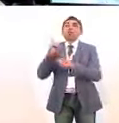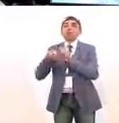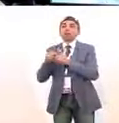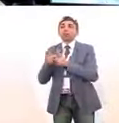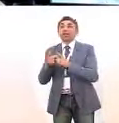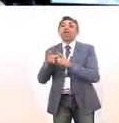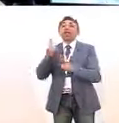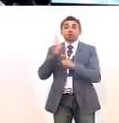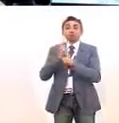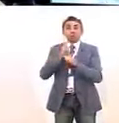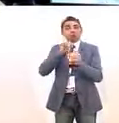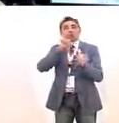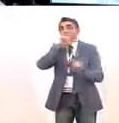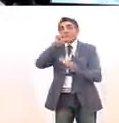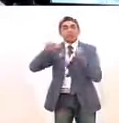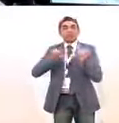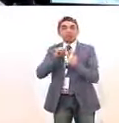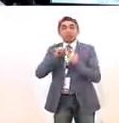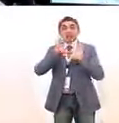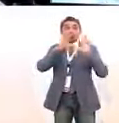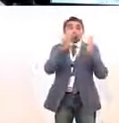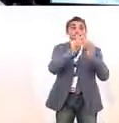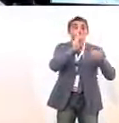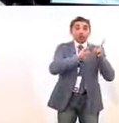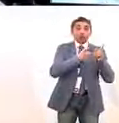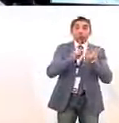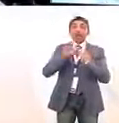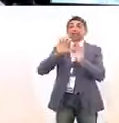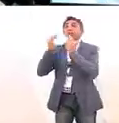e che dobbiamo cambiare, nel mondo della politica e nel mondo della società civile.